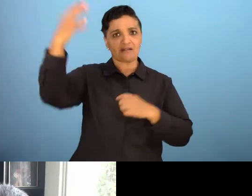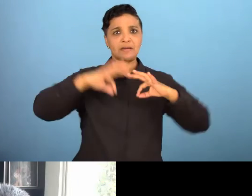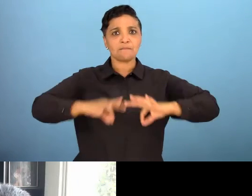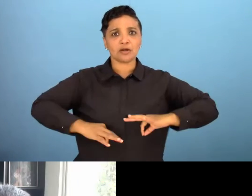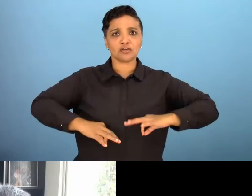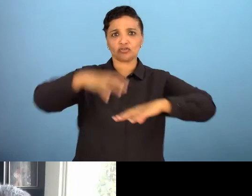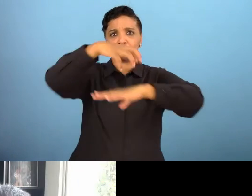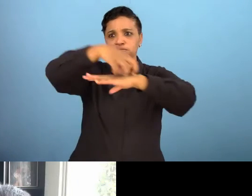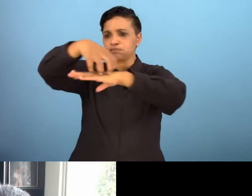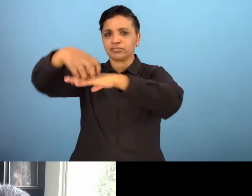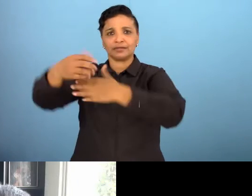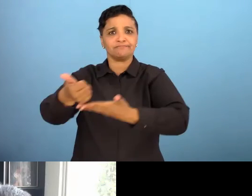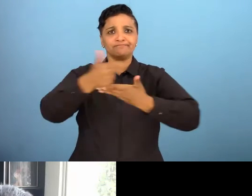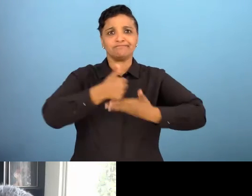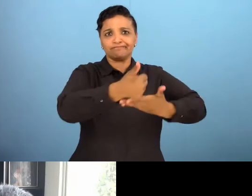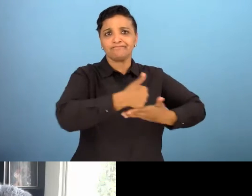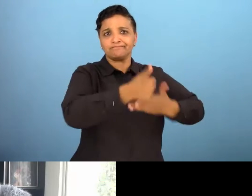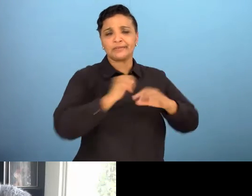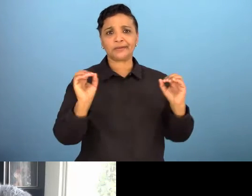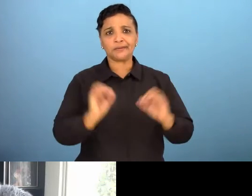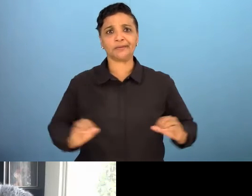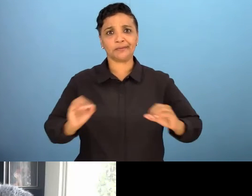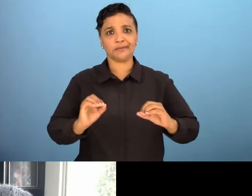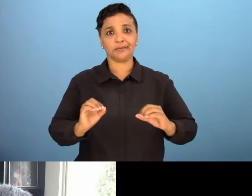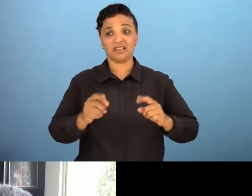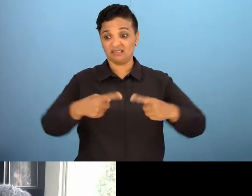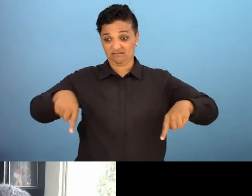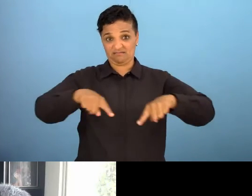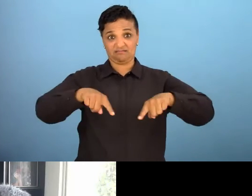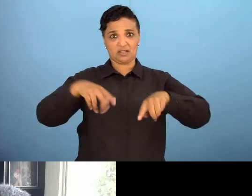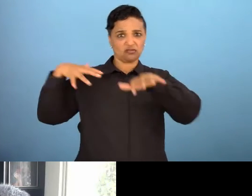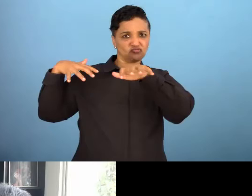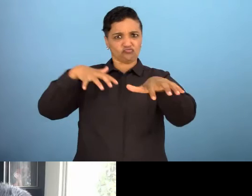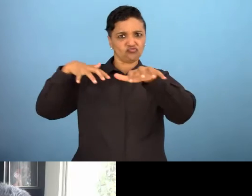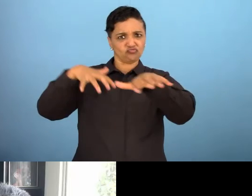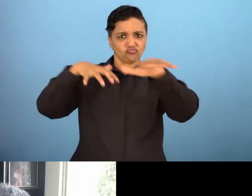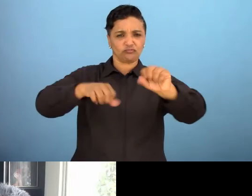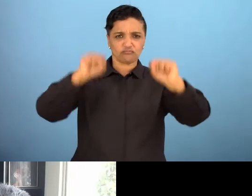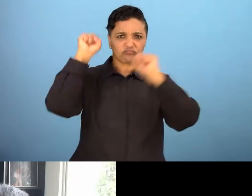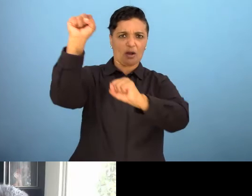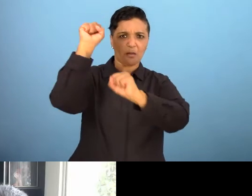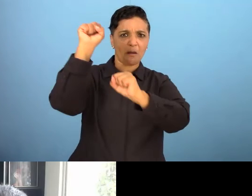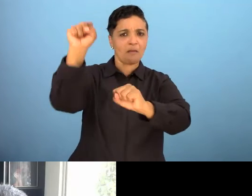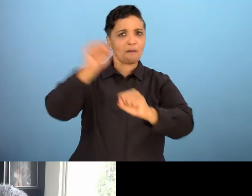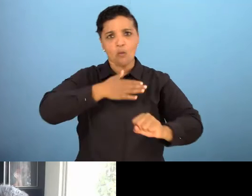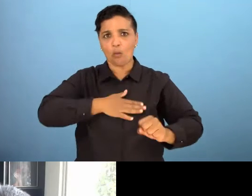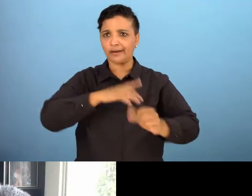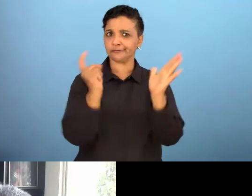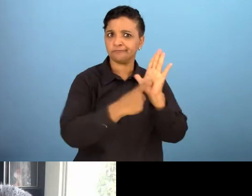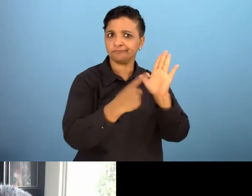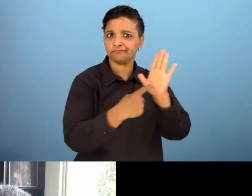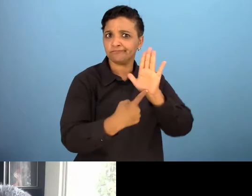poder ejecutivo del gobierno.